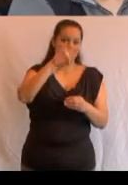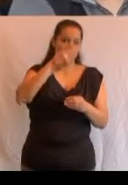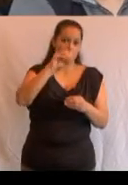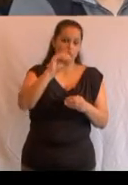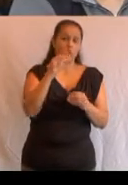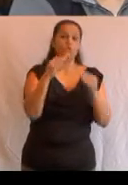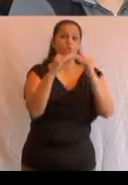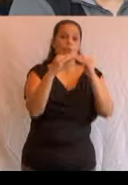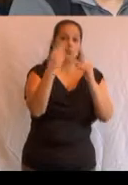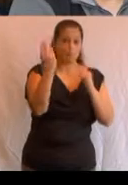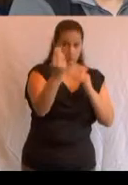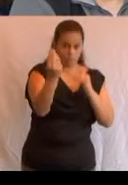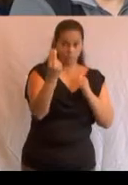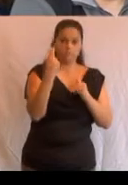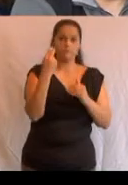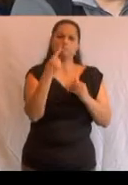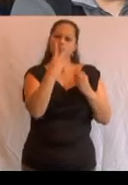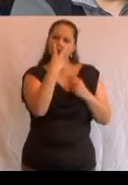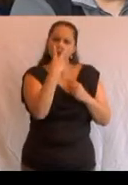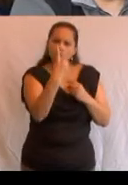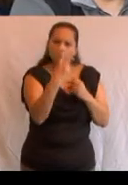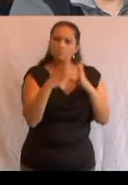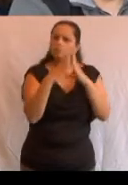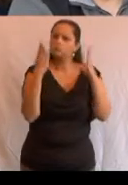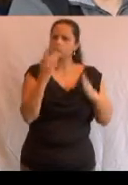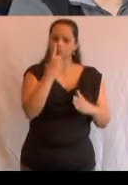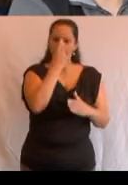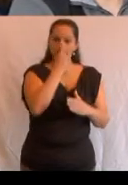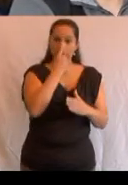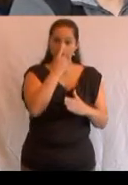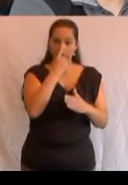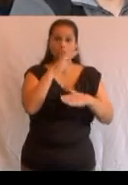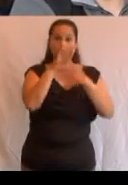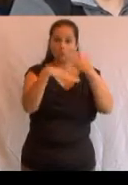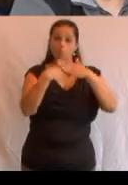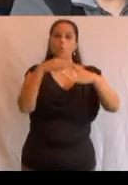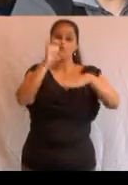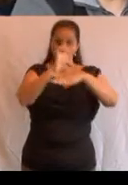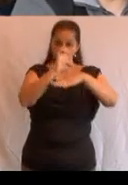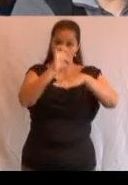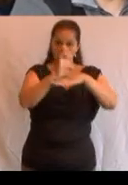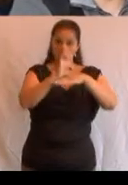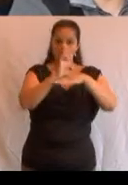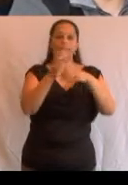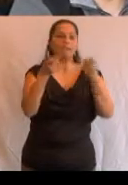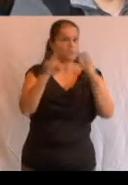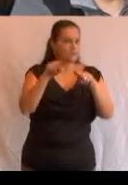nosotros estamos viendo con mucho interés y con mucho interés a nivel nacional y principalmente acá en la provincia